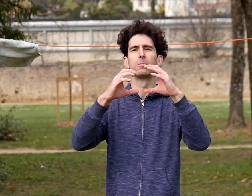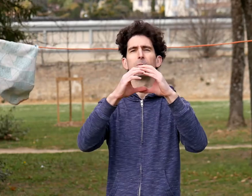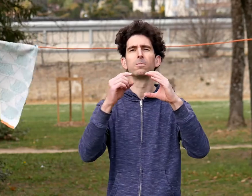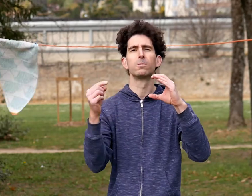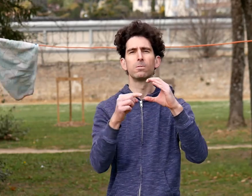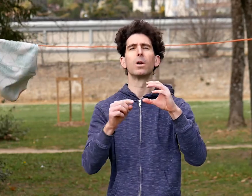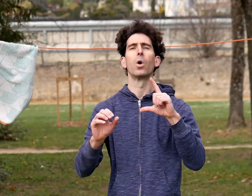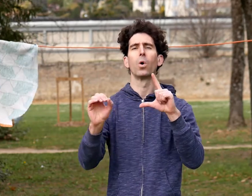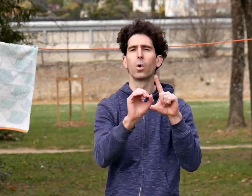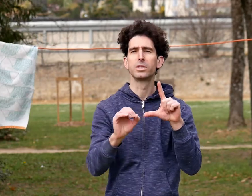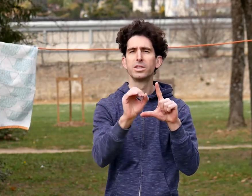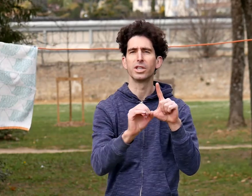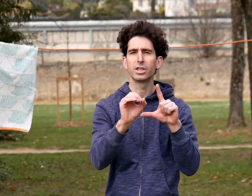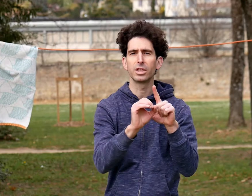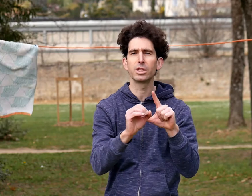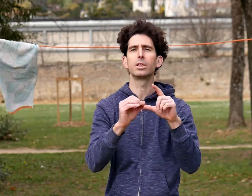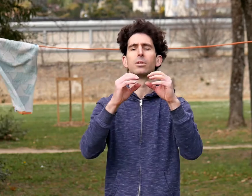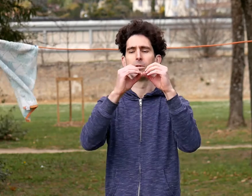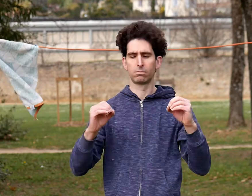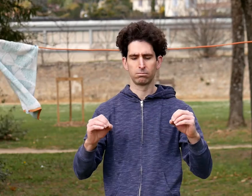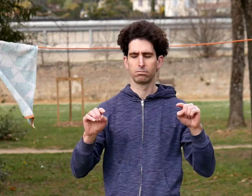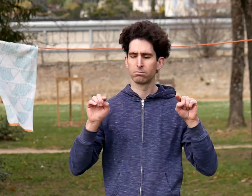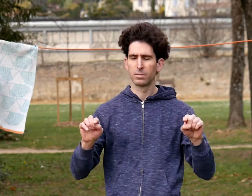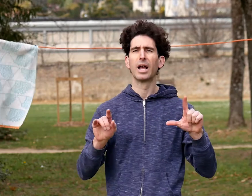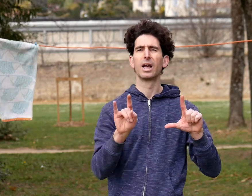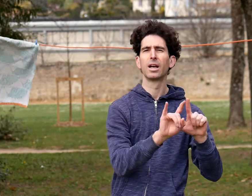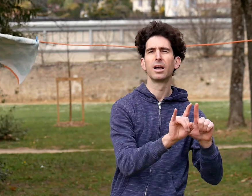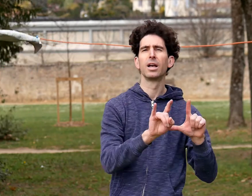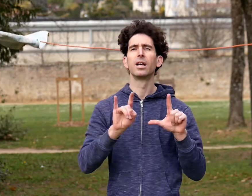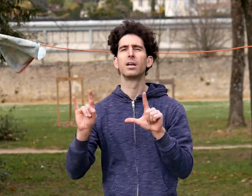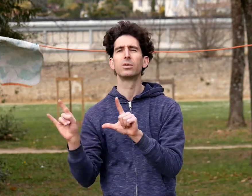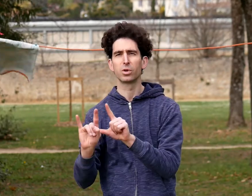dont un d'oxygène relié à deux atomes d'hydrogène.